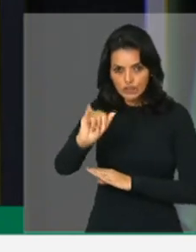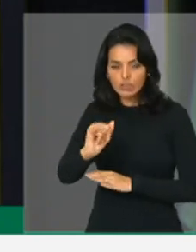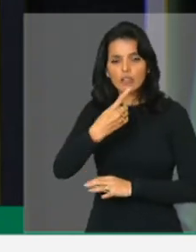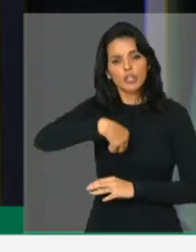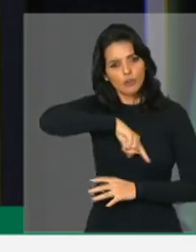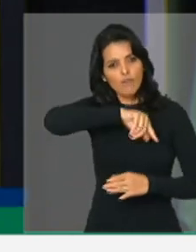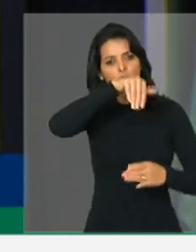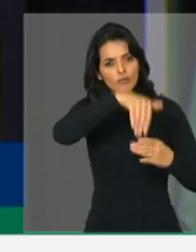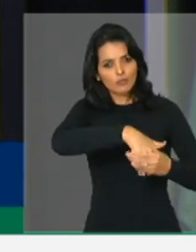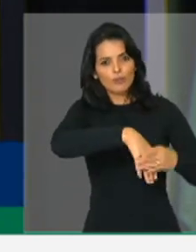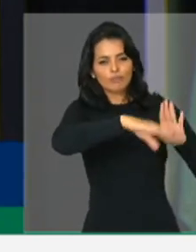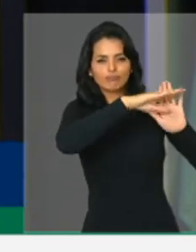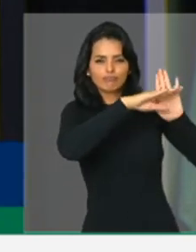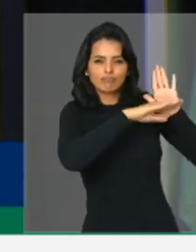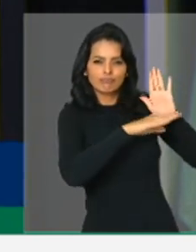MUITO FELIZ... MUITO CONTENTE, PRESIDENTE, QUE V.EXA.